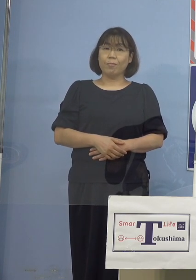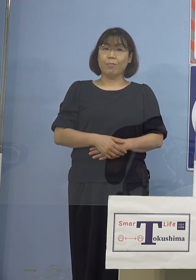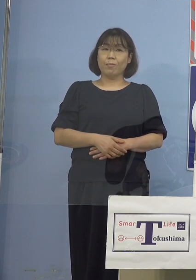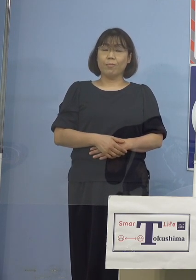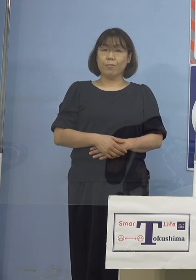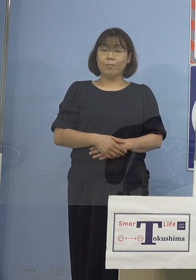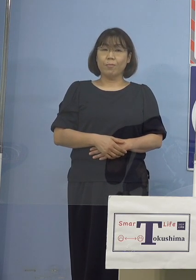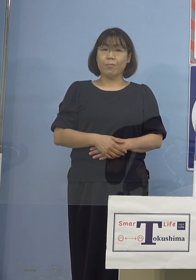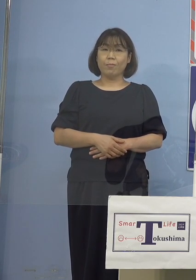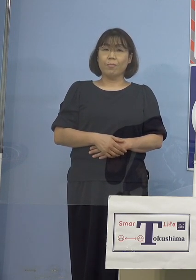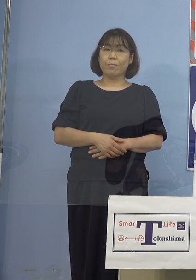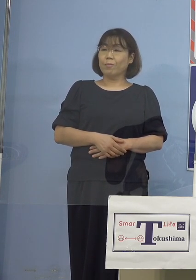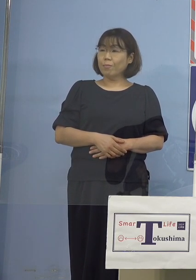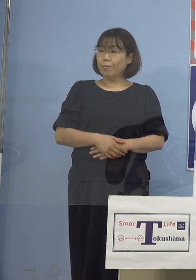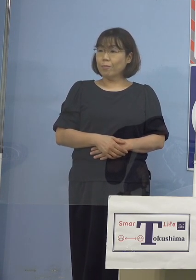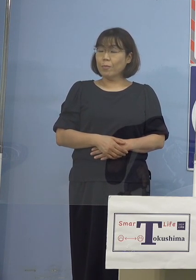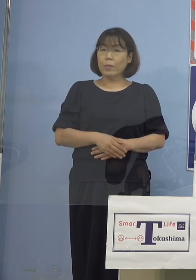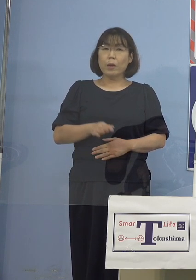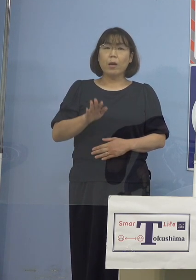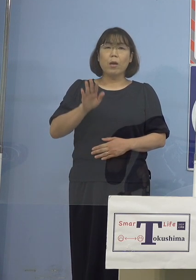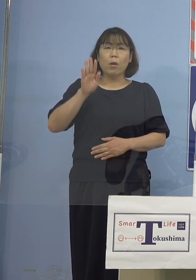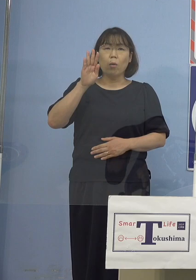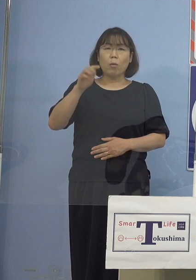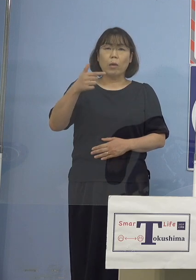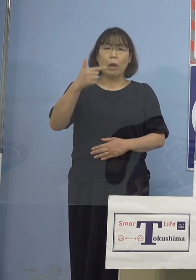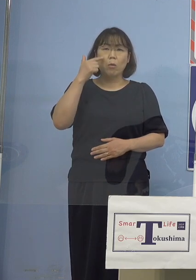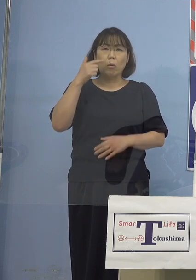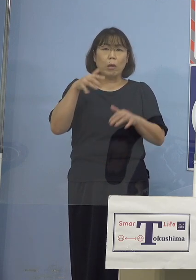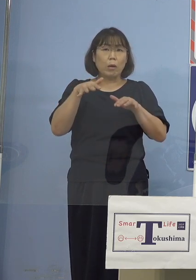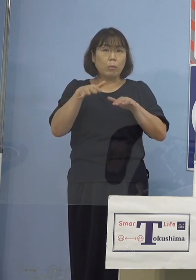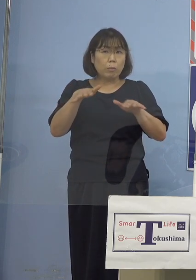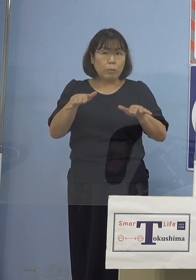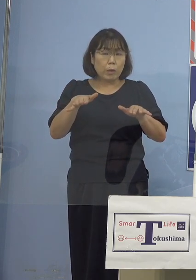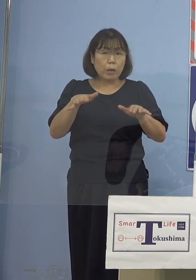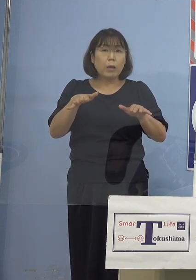これから来る「第6波」の感染を 見据えてということですが